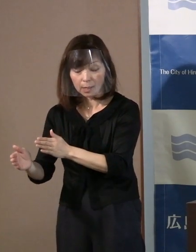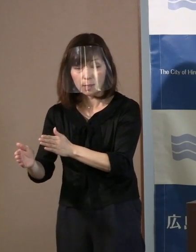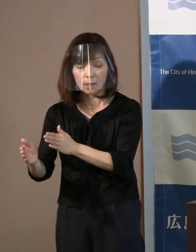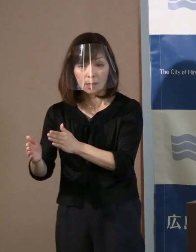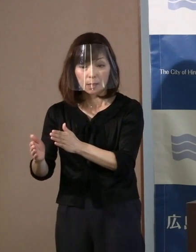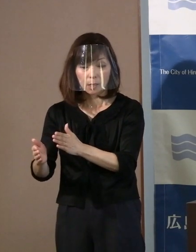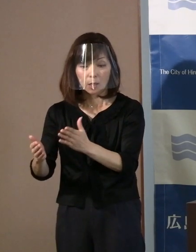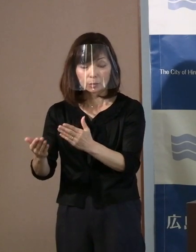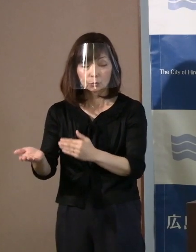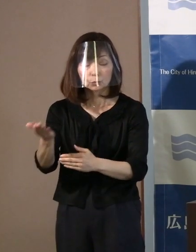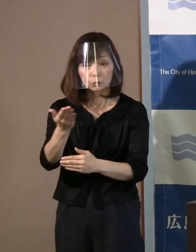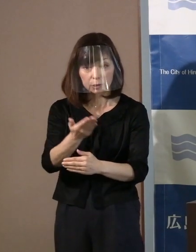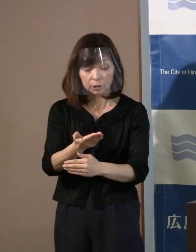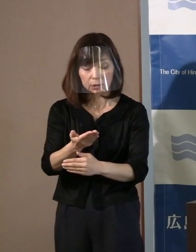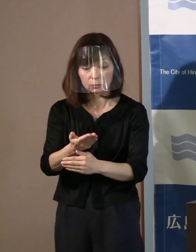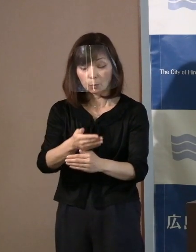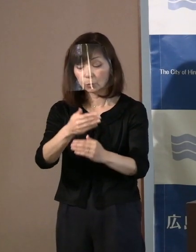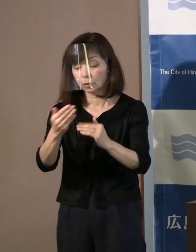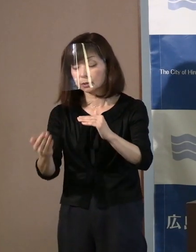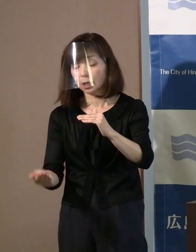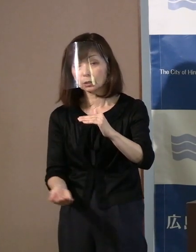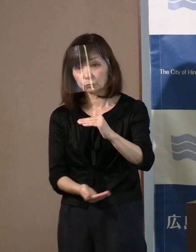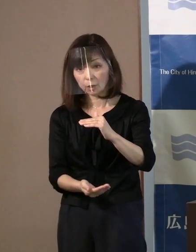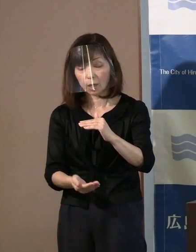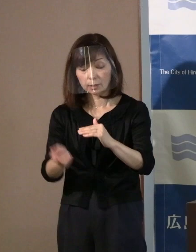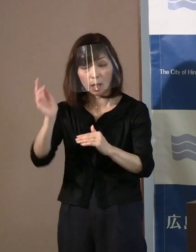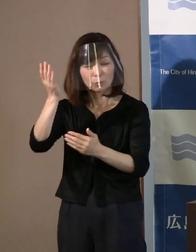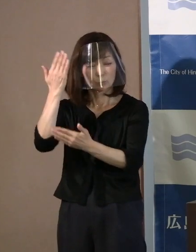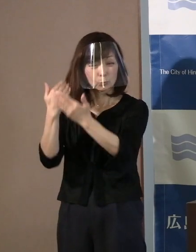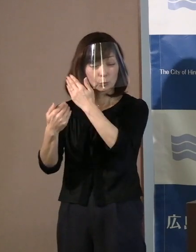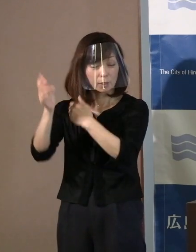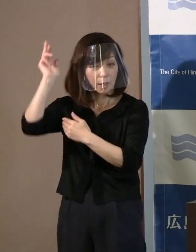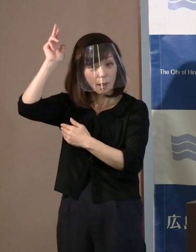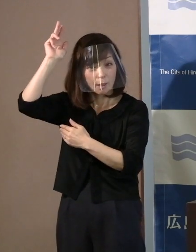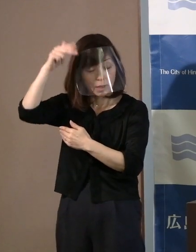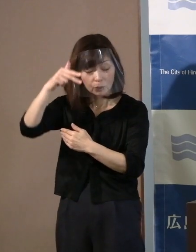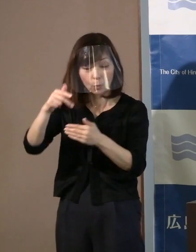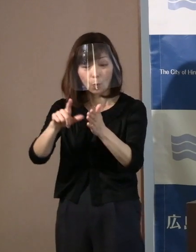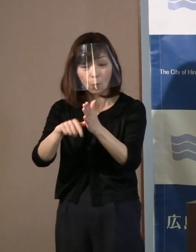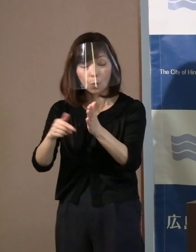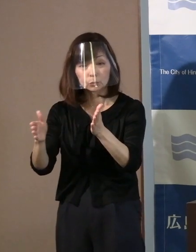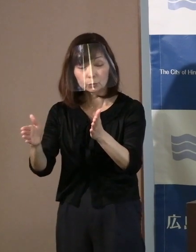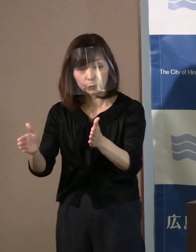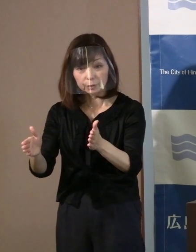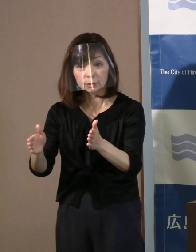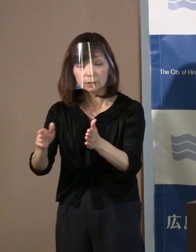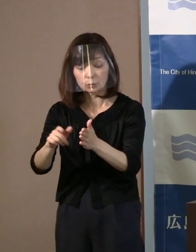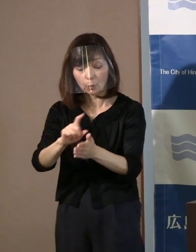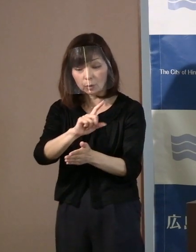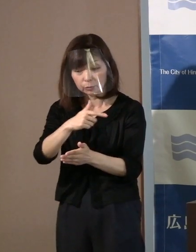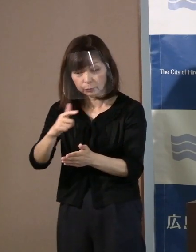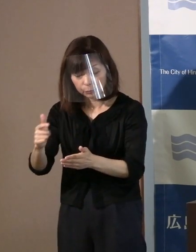江戸期の調査に着手するというふうな 手順で考えております｡